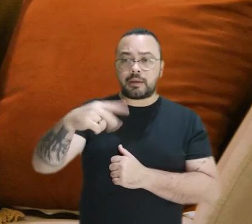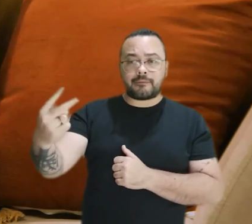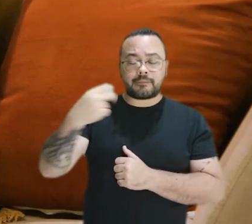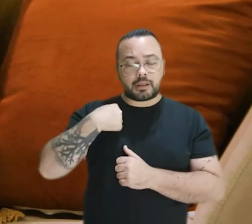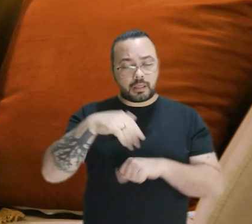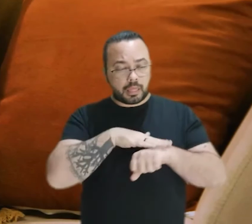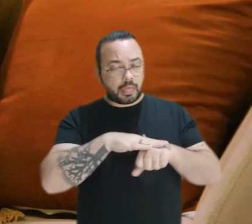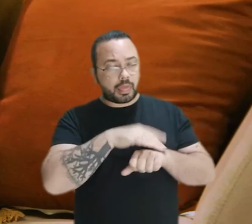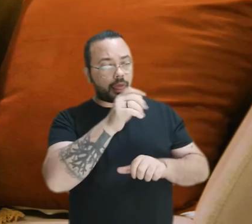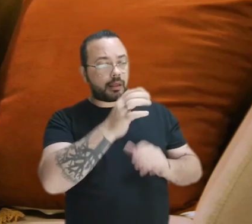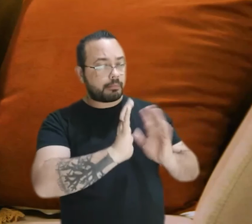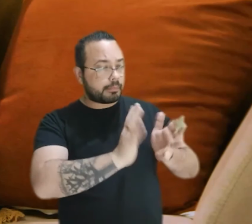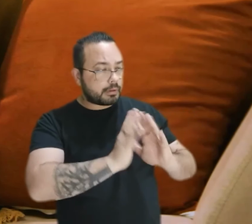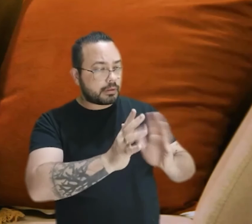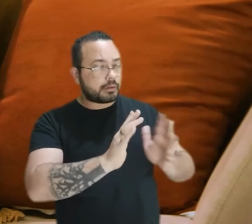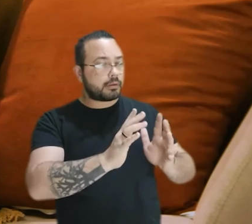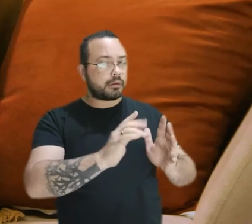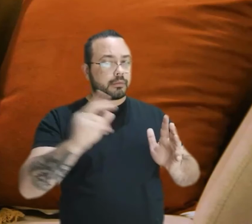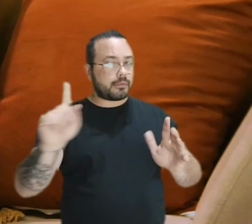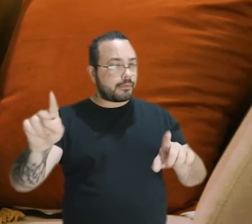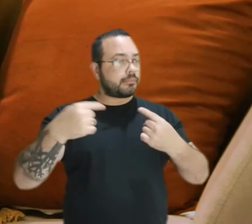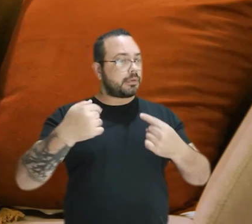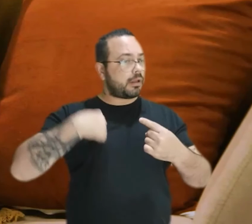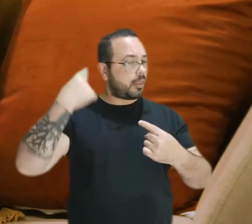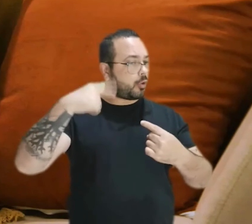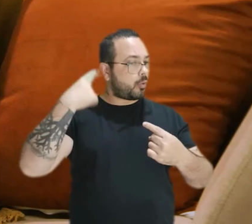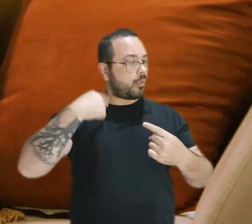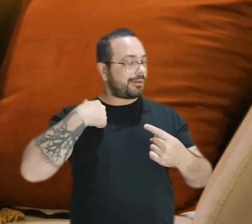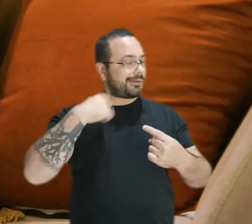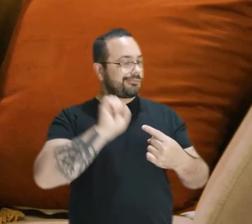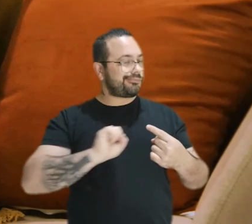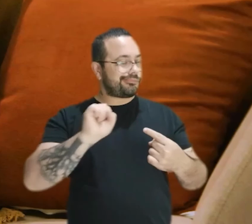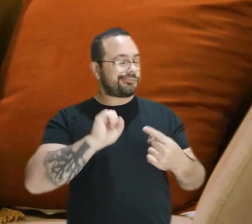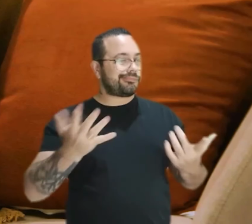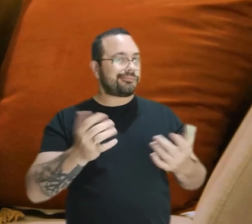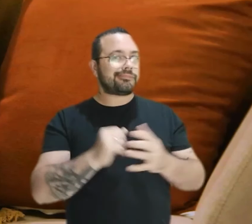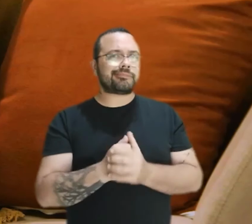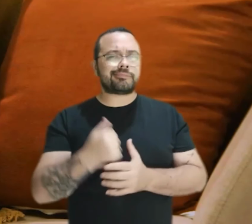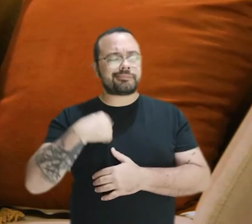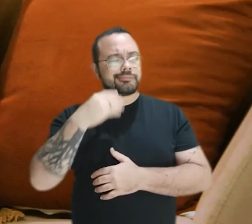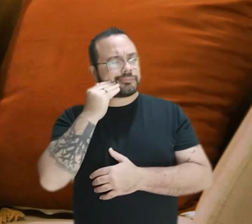vão me chamar de doida, e não arranjarei marido. Procuro disfarçar meus movimentos,